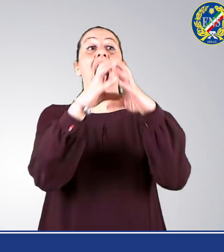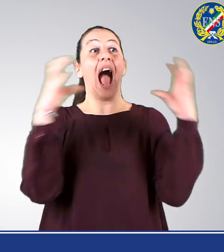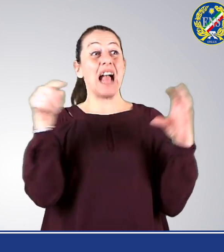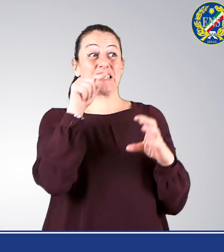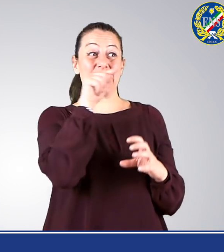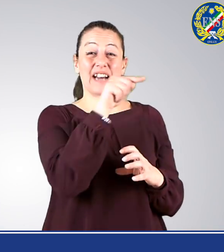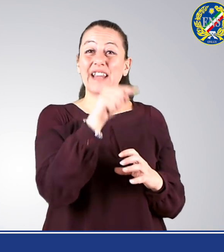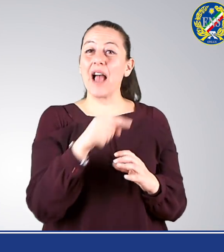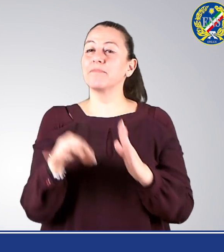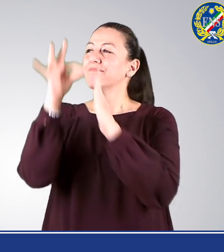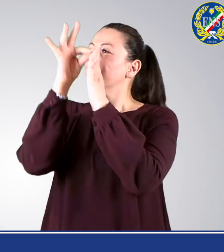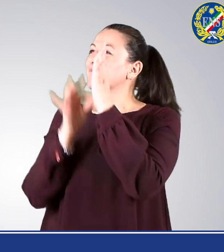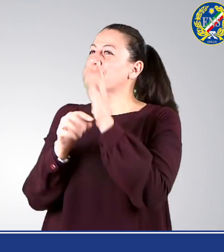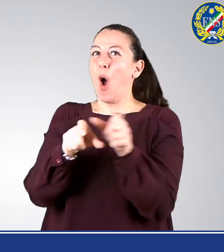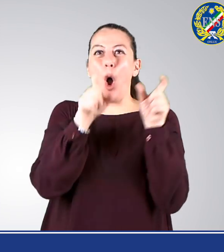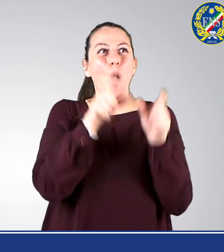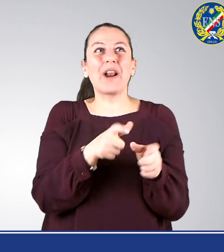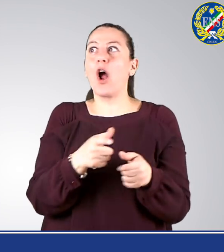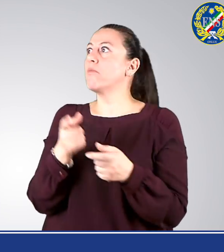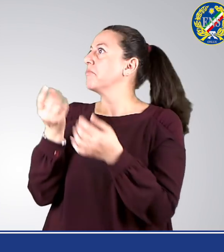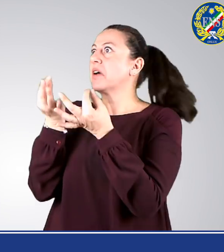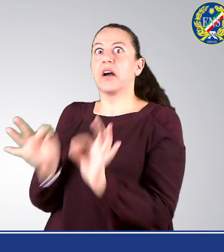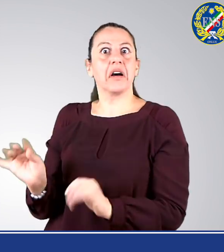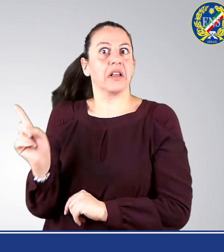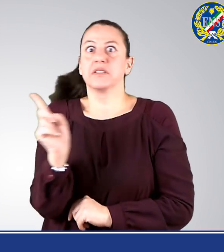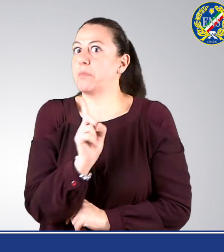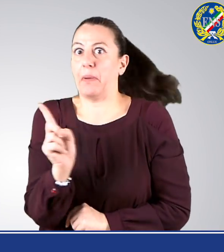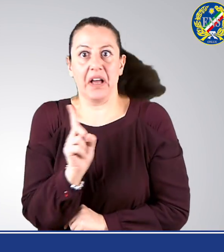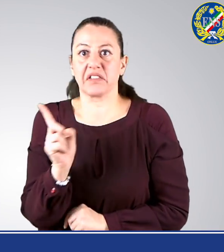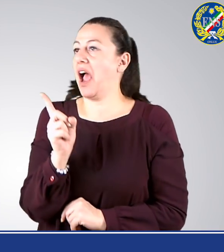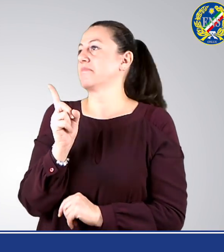L'azienda che non rispetta l'obbligo di assumere il lavoratore disabile,